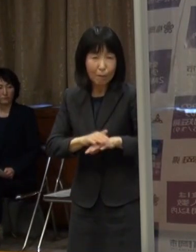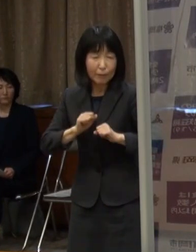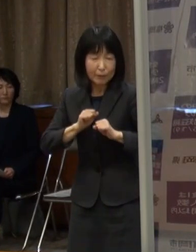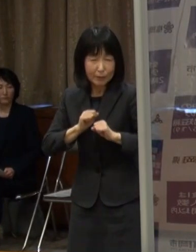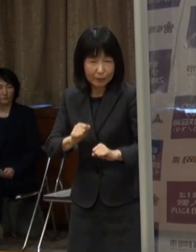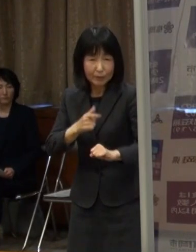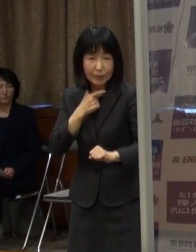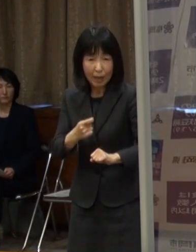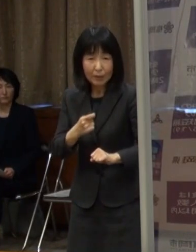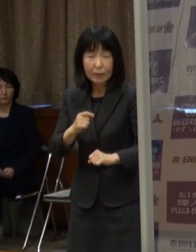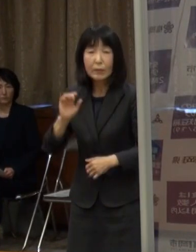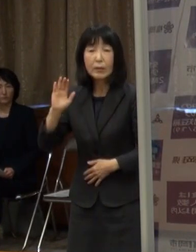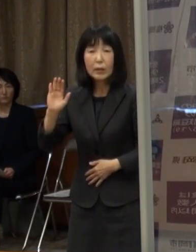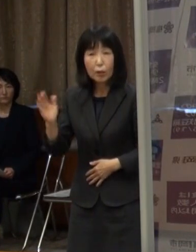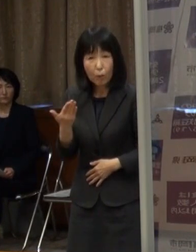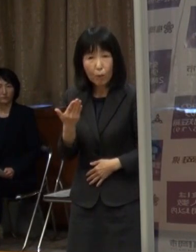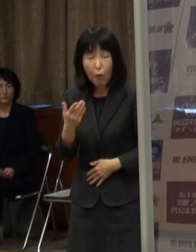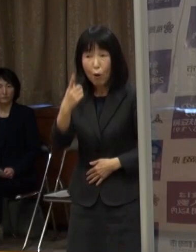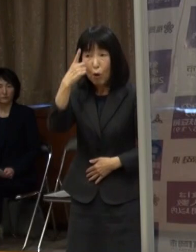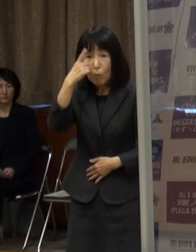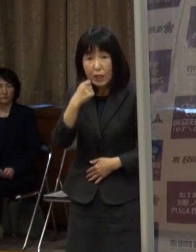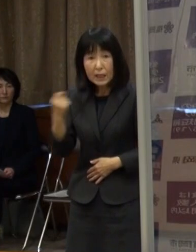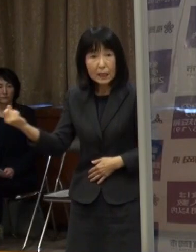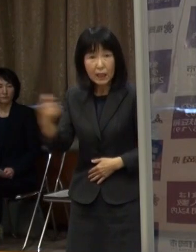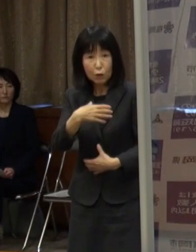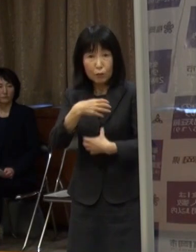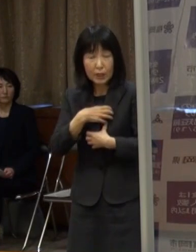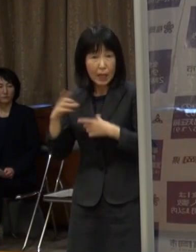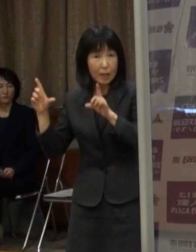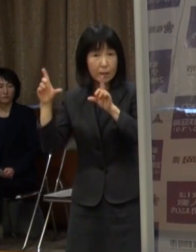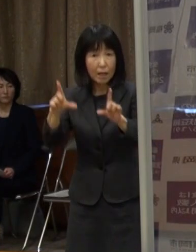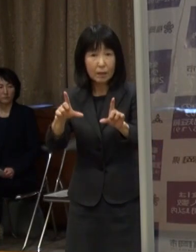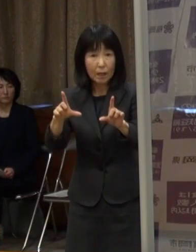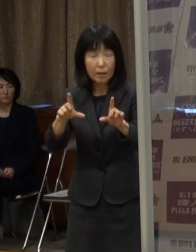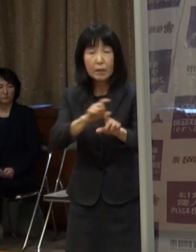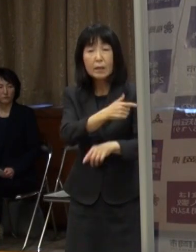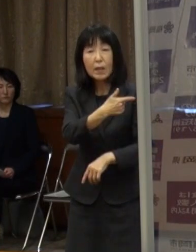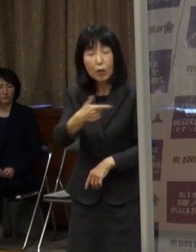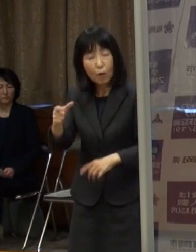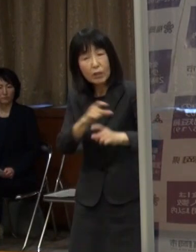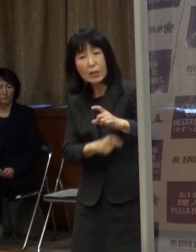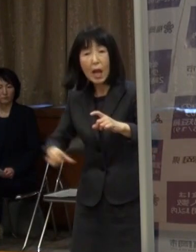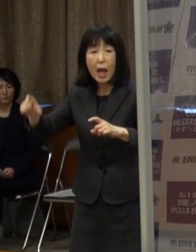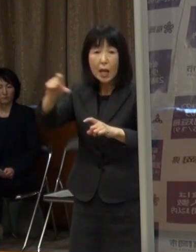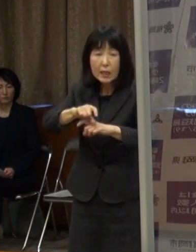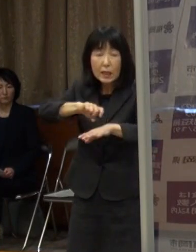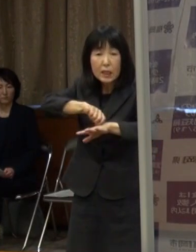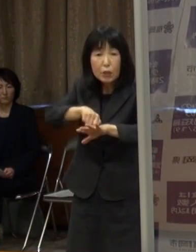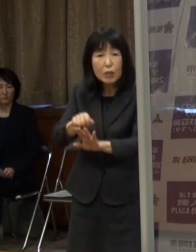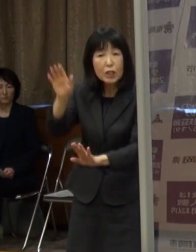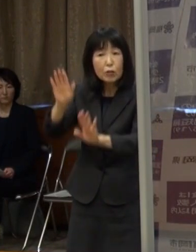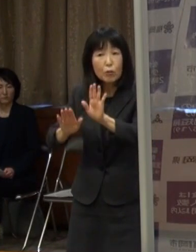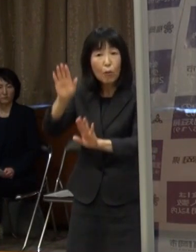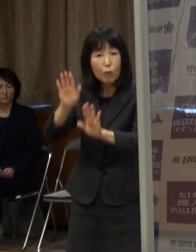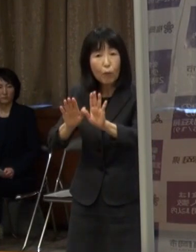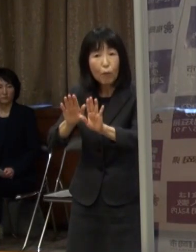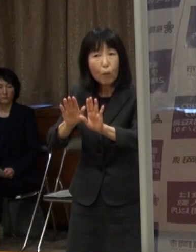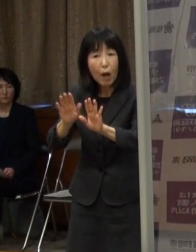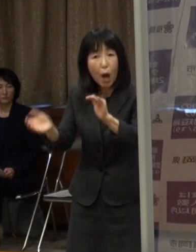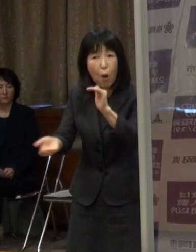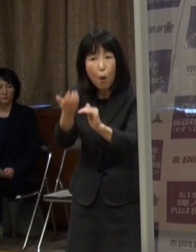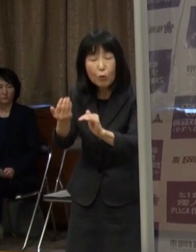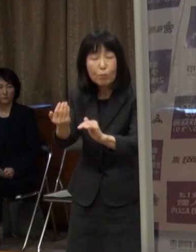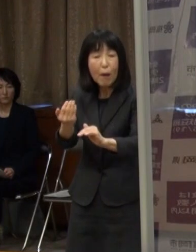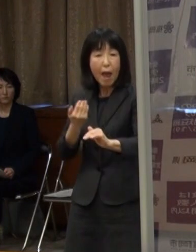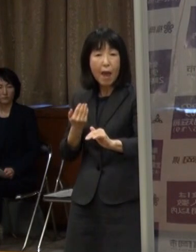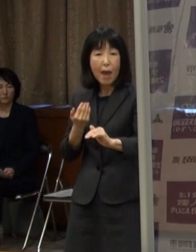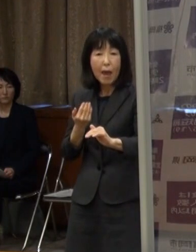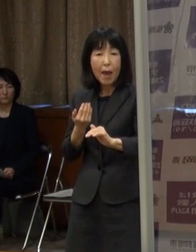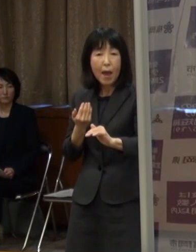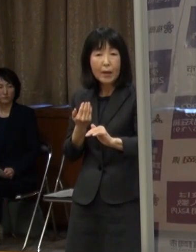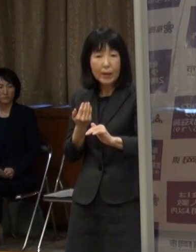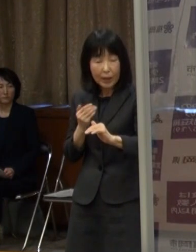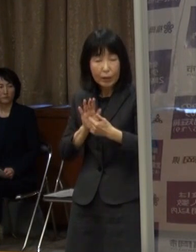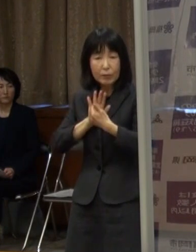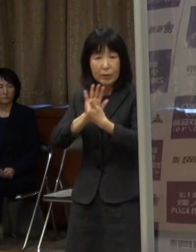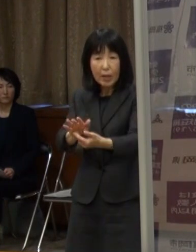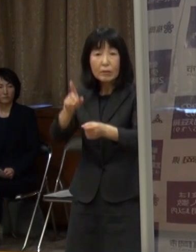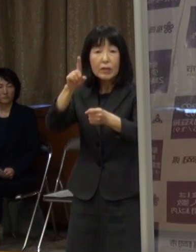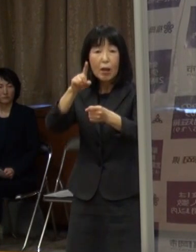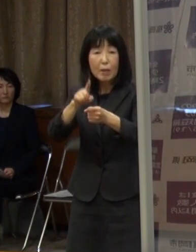ただ 例えば緊急事態宣言とか もっと厳しい状況になる前のところで踏みとどまるためにも 早い行動をとる必要があるということで